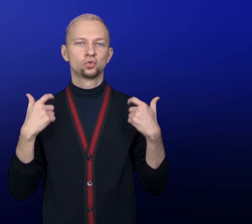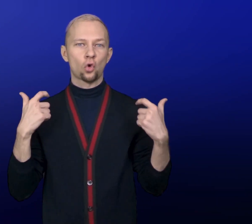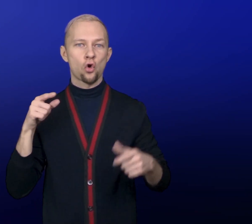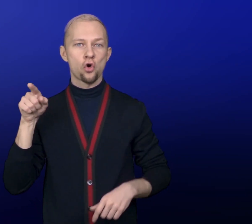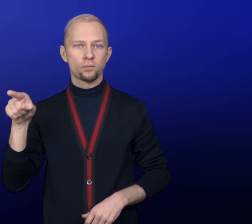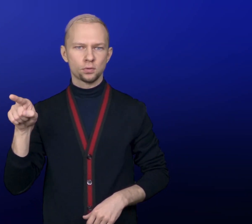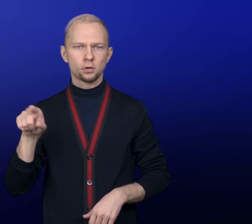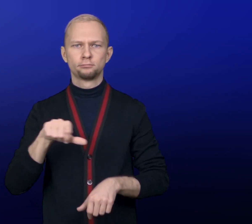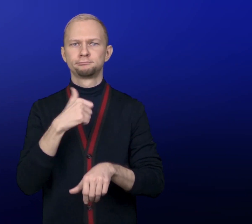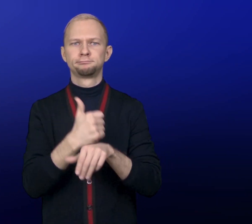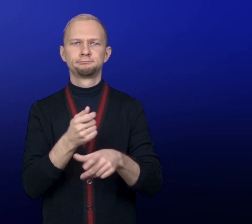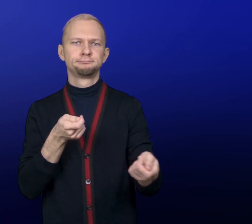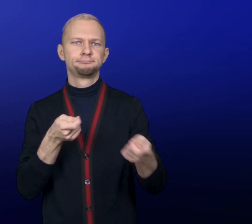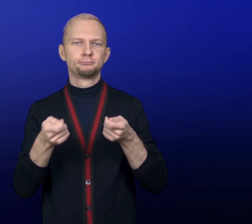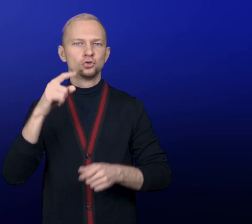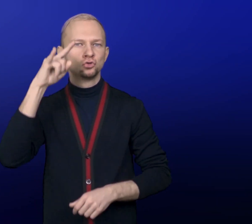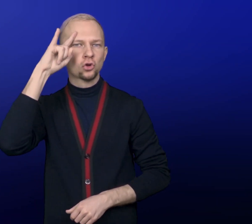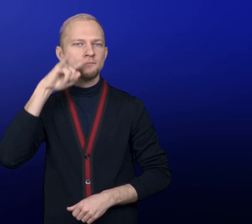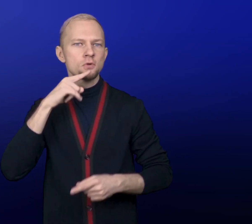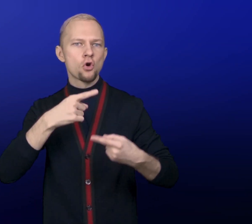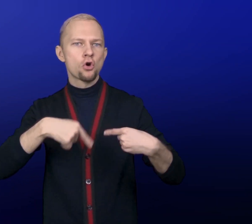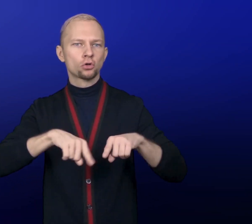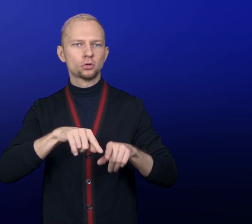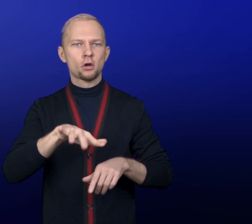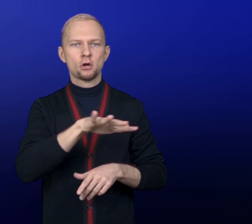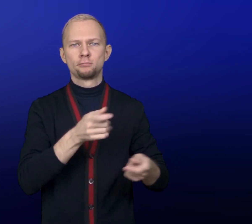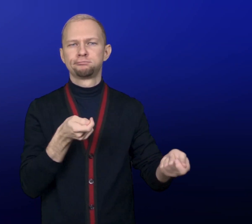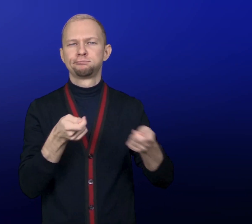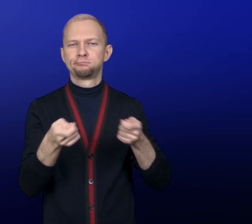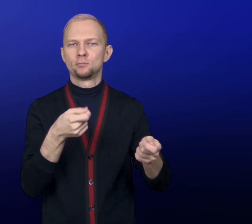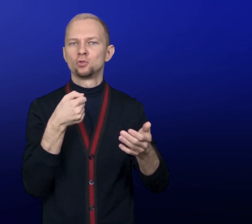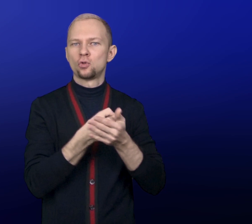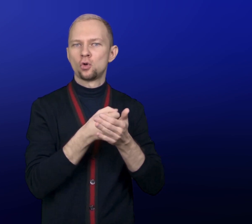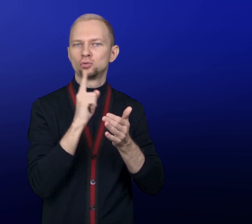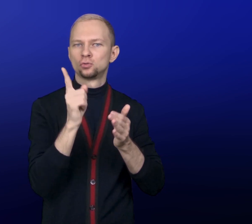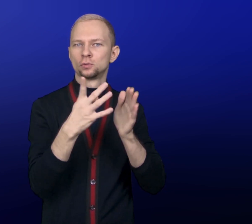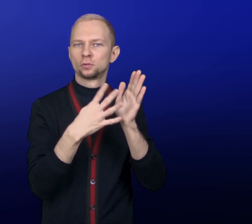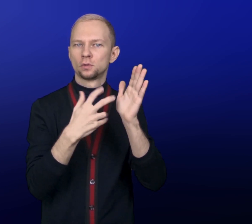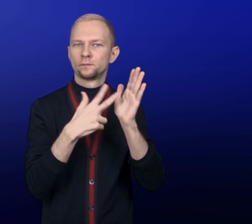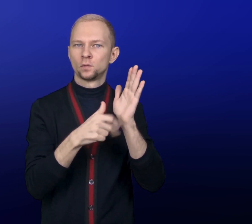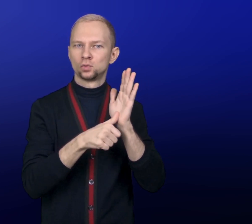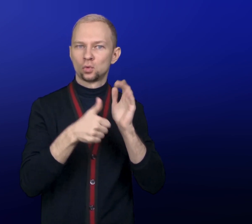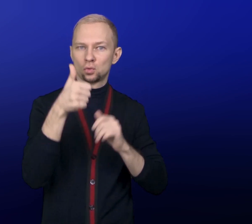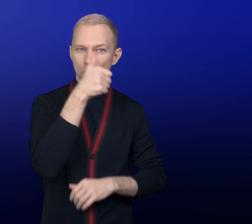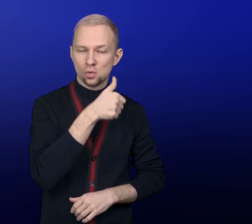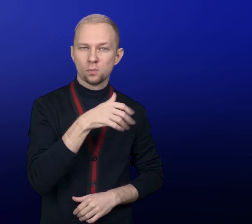Иосиф Израилевич возглавлял челябинскую организацию до 1986 года,